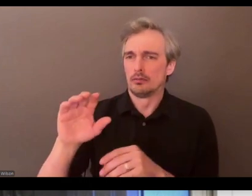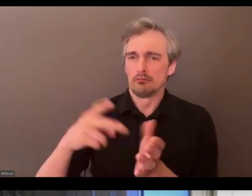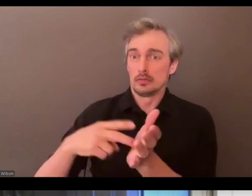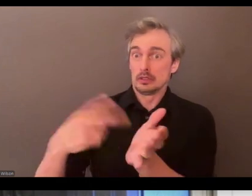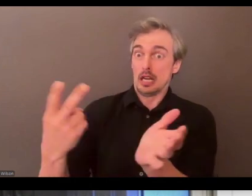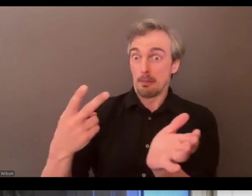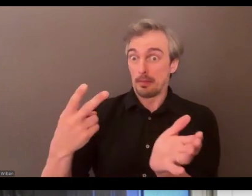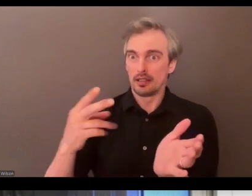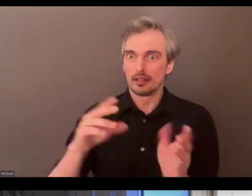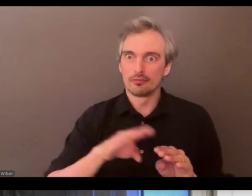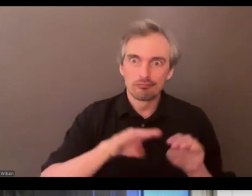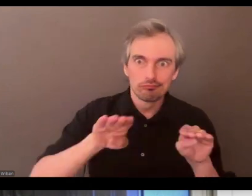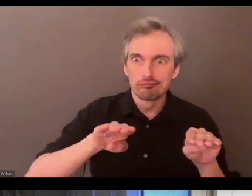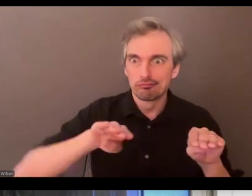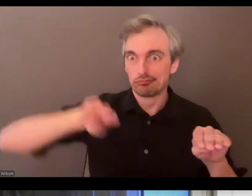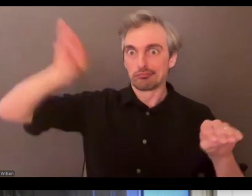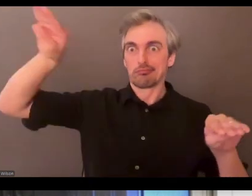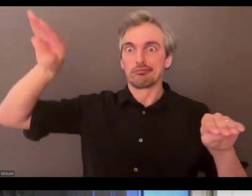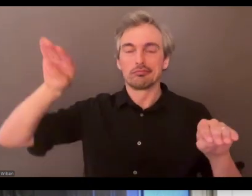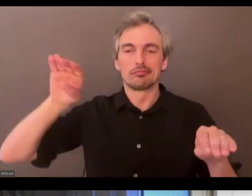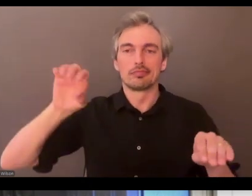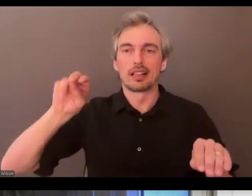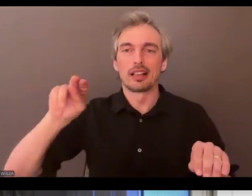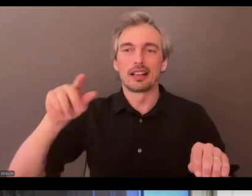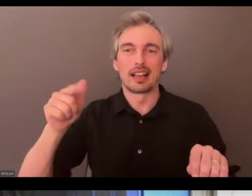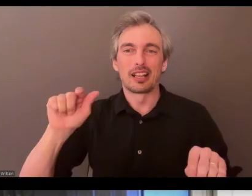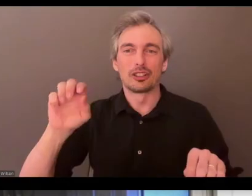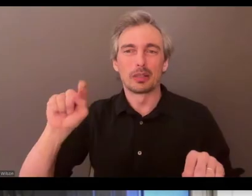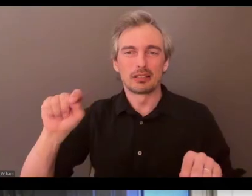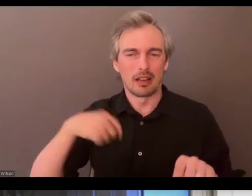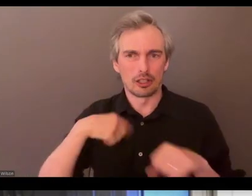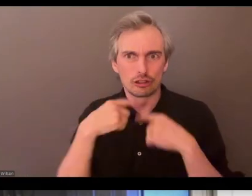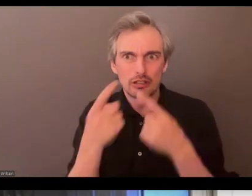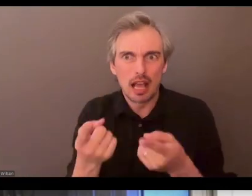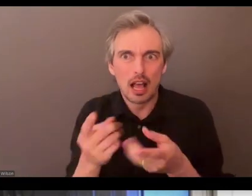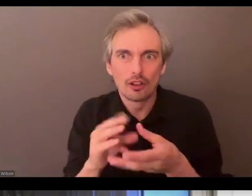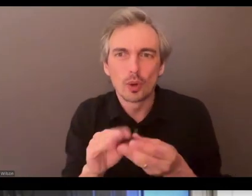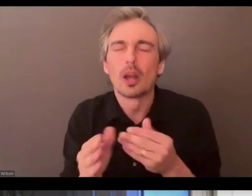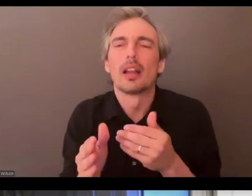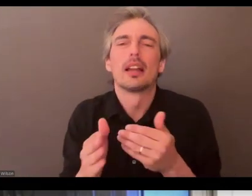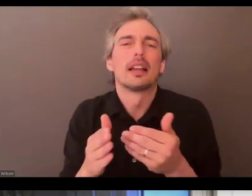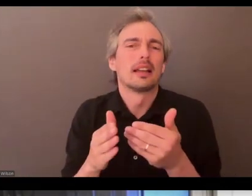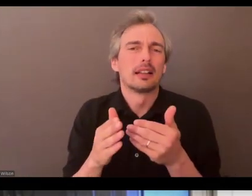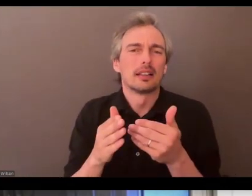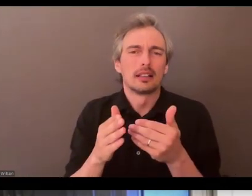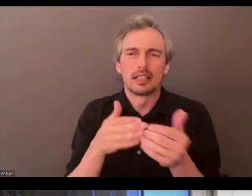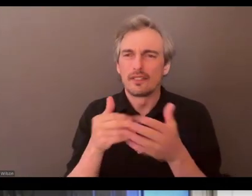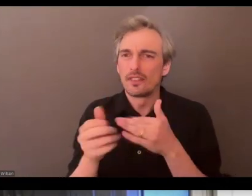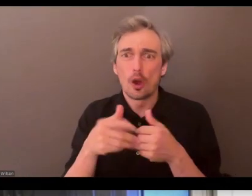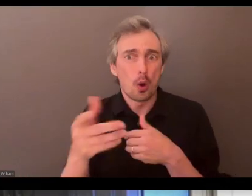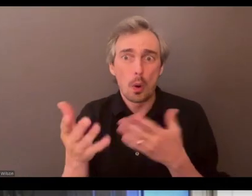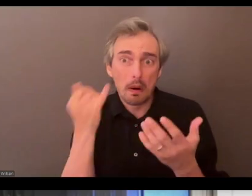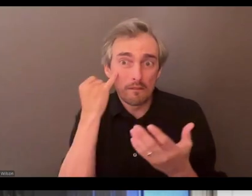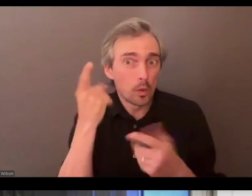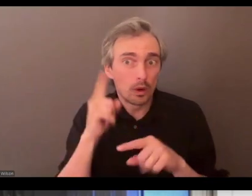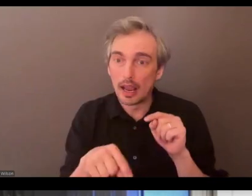ですから、できるだけ早く理解の領域と経路を作成することが重要です。